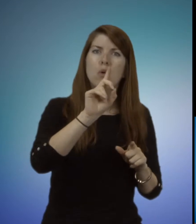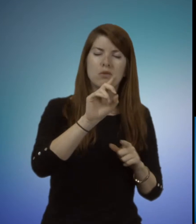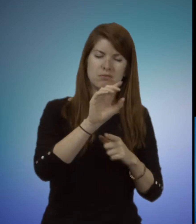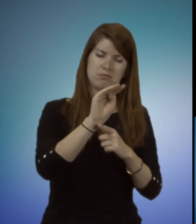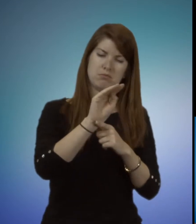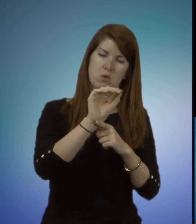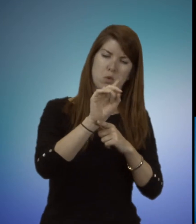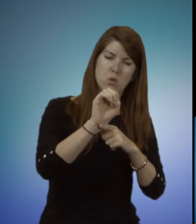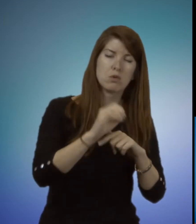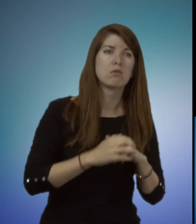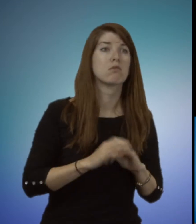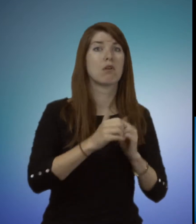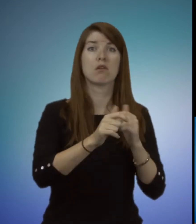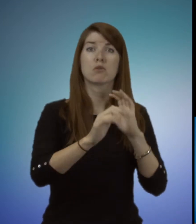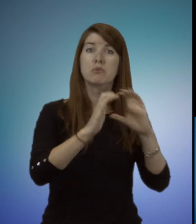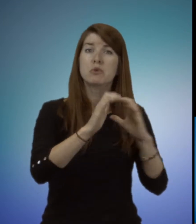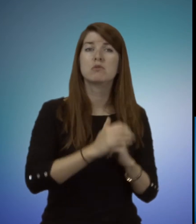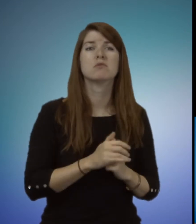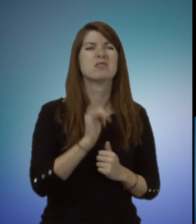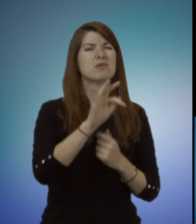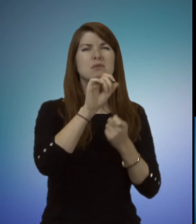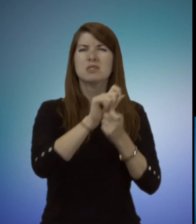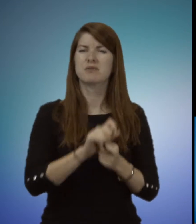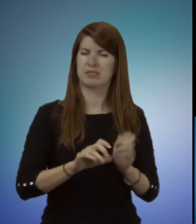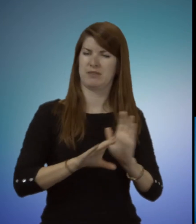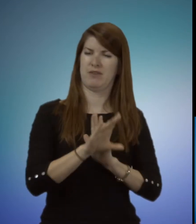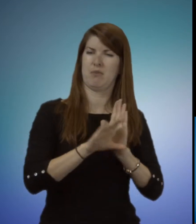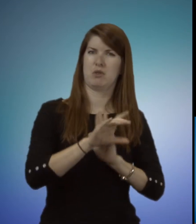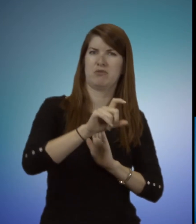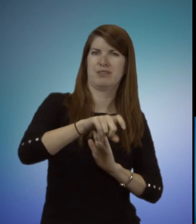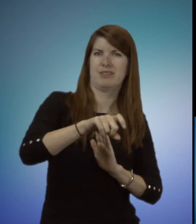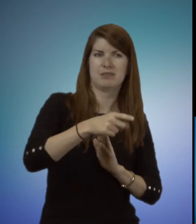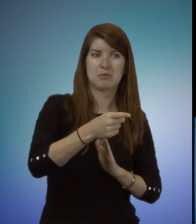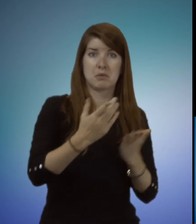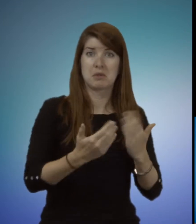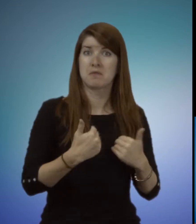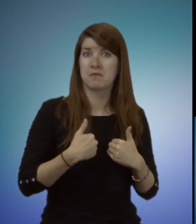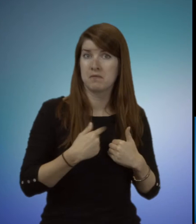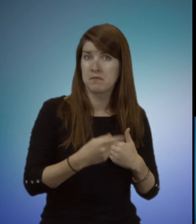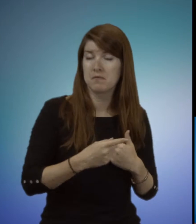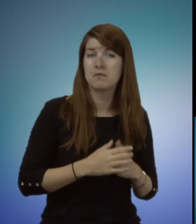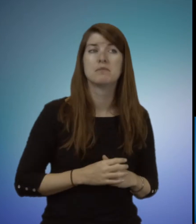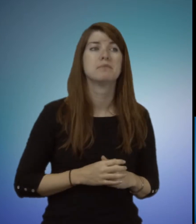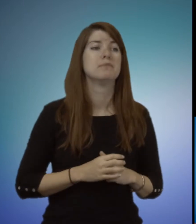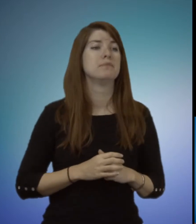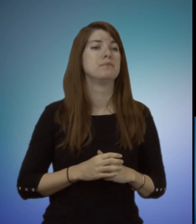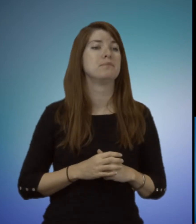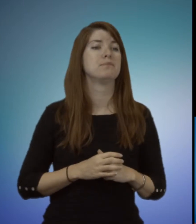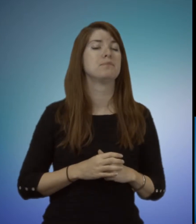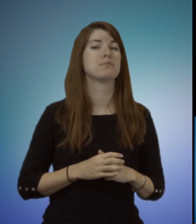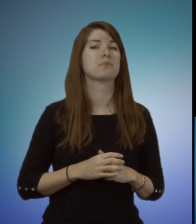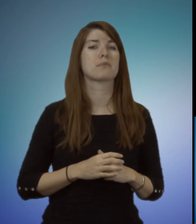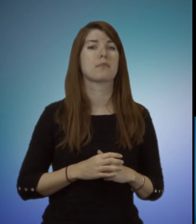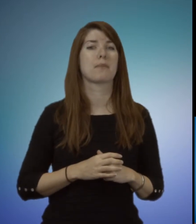manera de comunicarse, y si tiene alguna necesidad particular para su desarrollo.